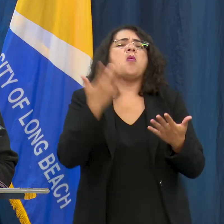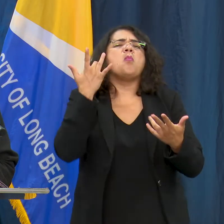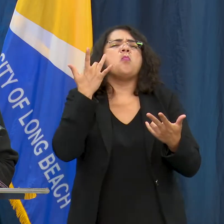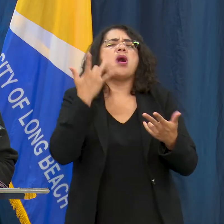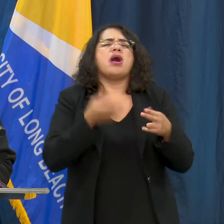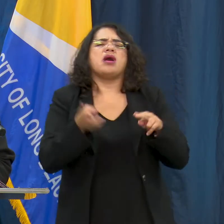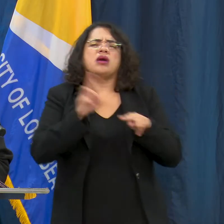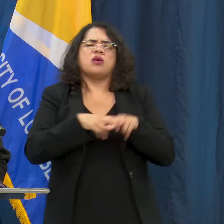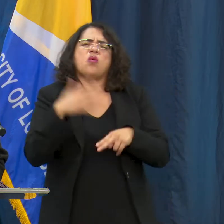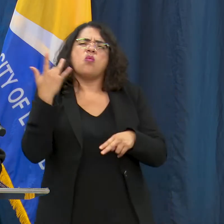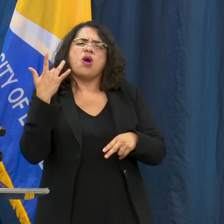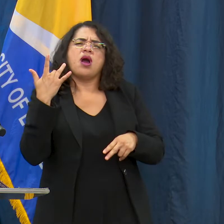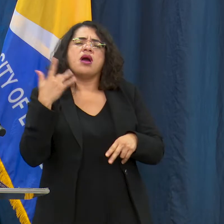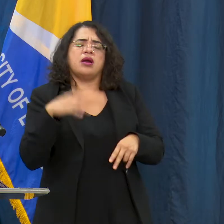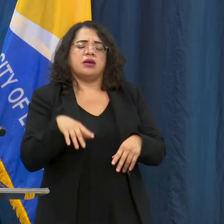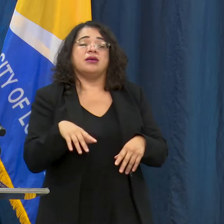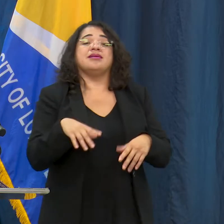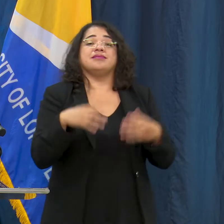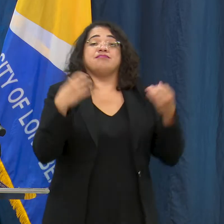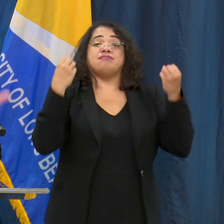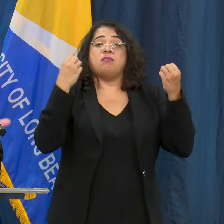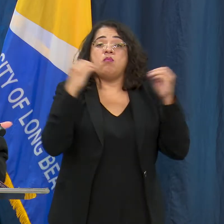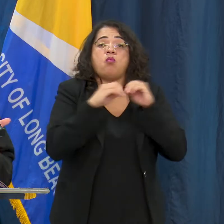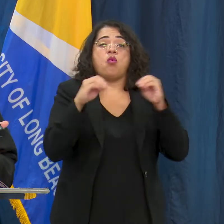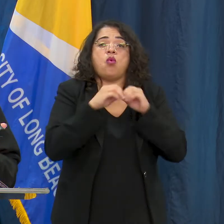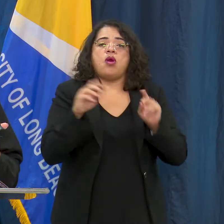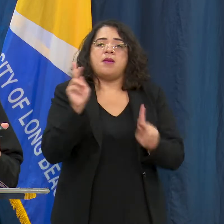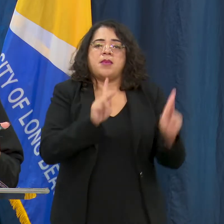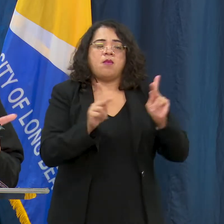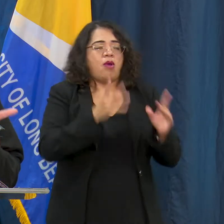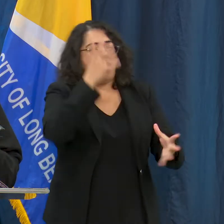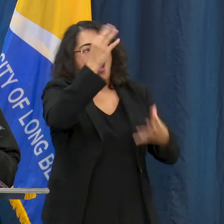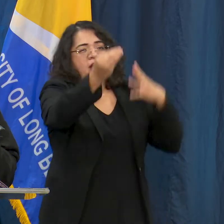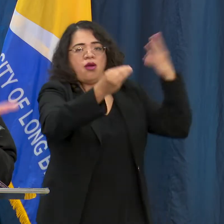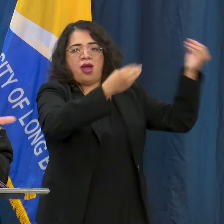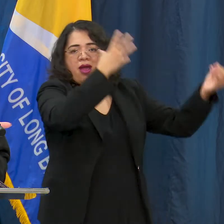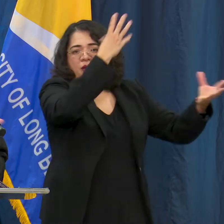el primero es que más personas saliendo el público más personas que estan